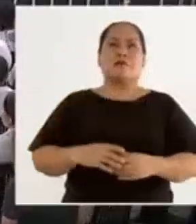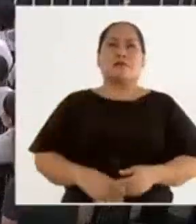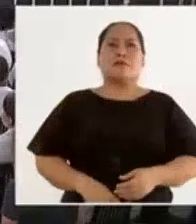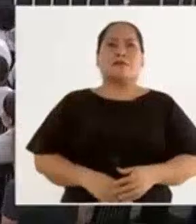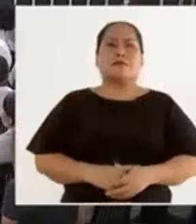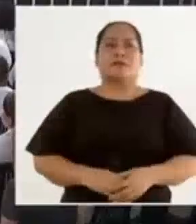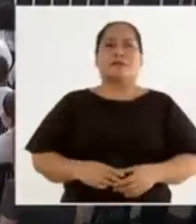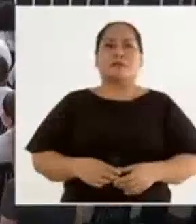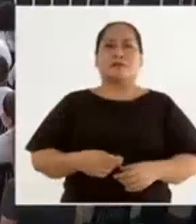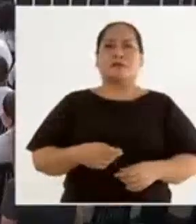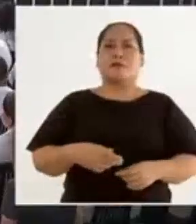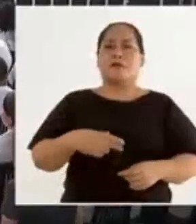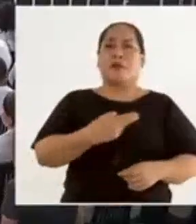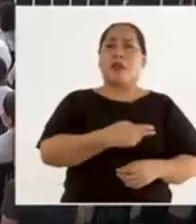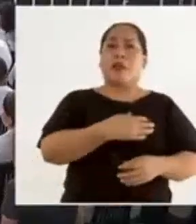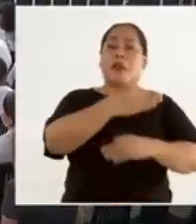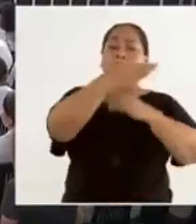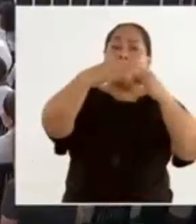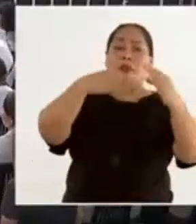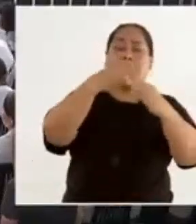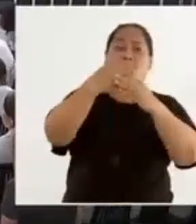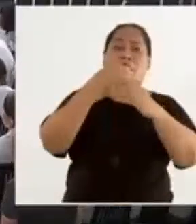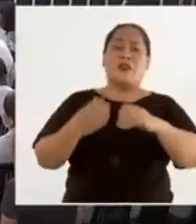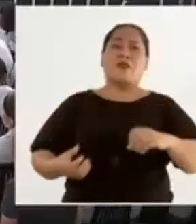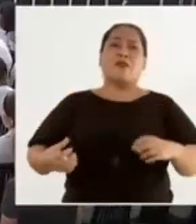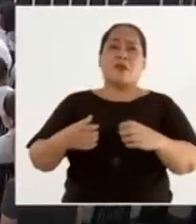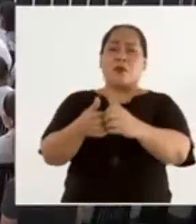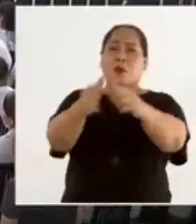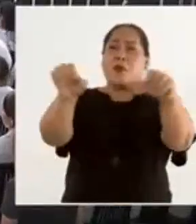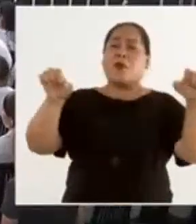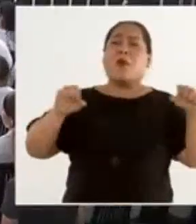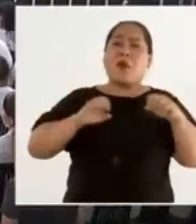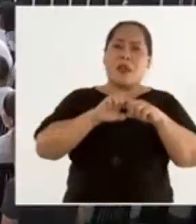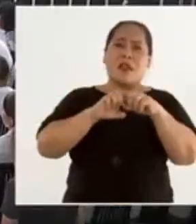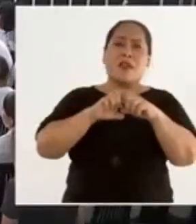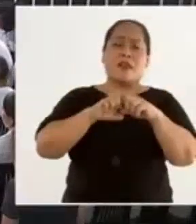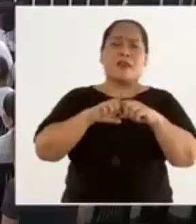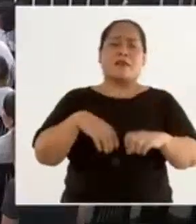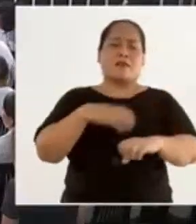usted y a todo su equipo, doctor Pérez Lanz, de la coordinación, por supuesto, a la coordinación